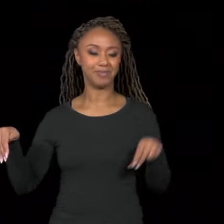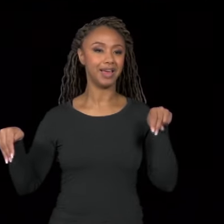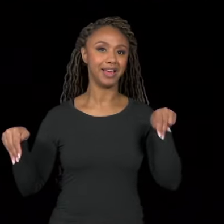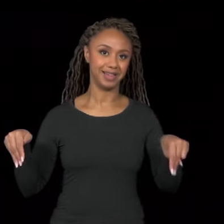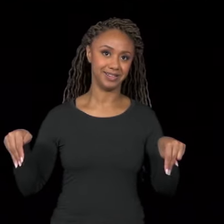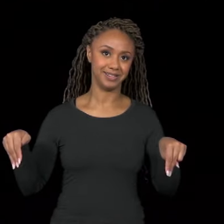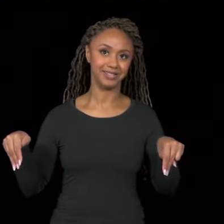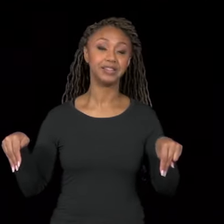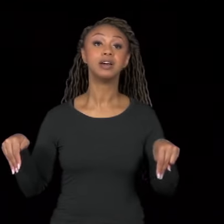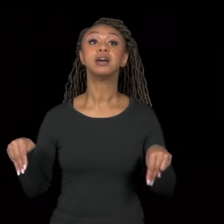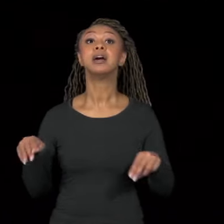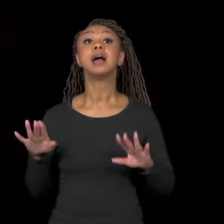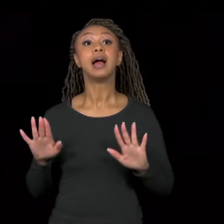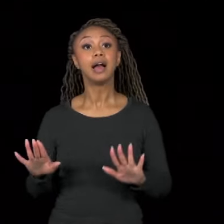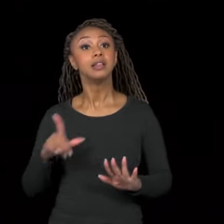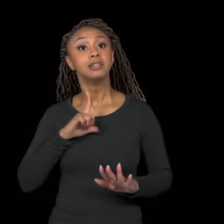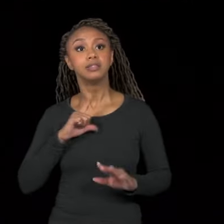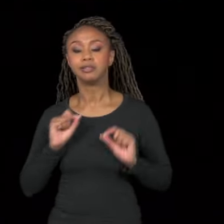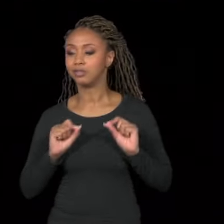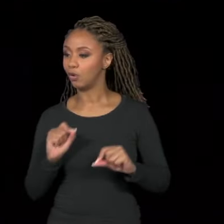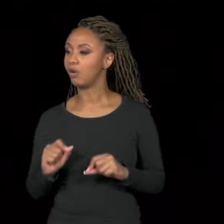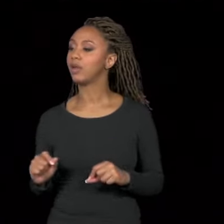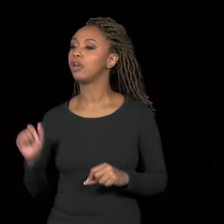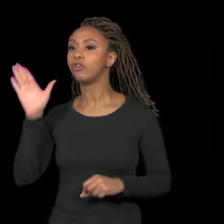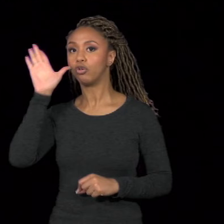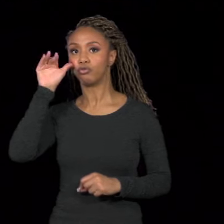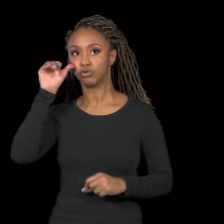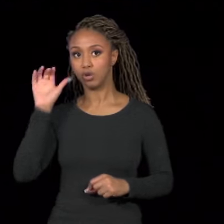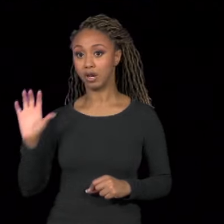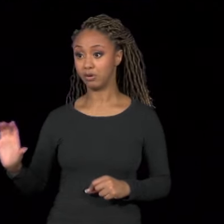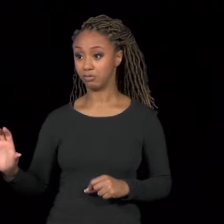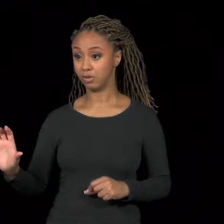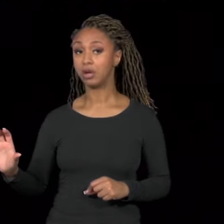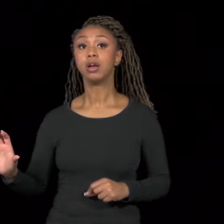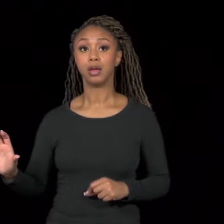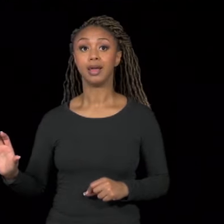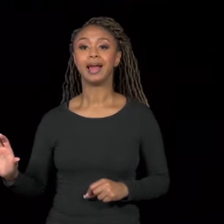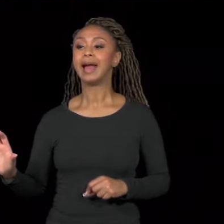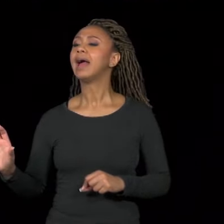E AÍ, EU TENHO ENTIDADE FUNCIONÁRIO. ENTÃO, CADA FUNCIONÁRIO PODE TRABALHAR EM VÁRIOS PROJETOS E